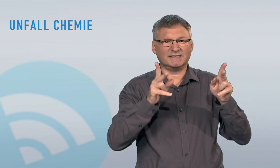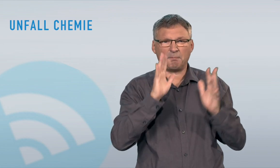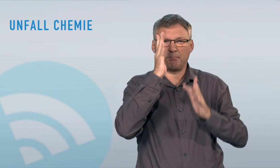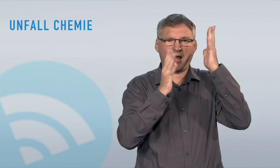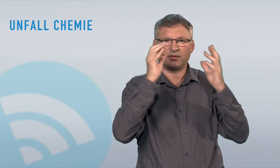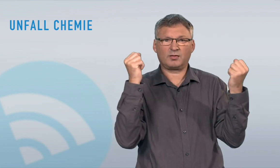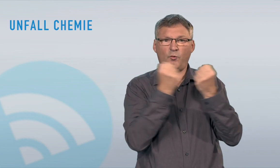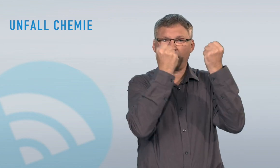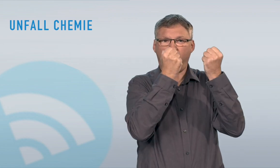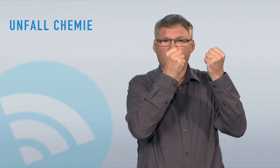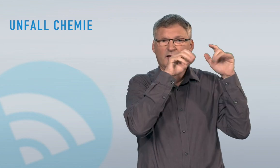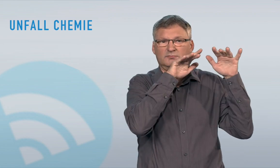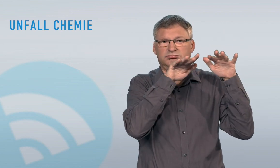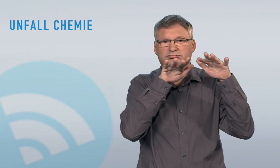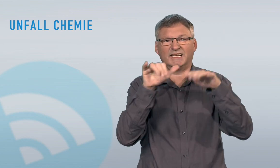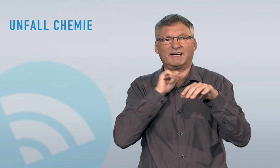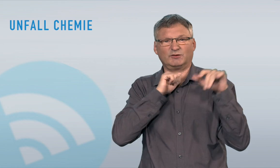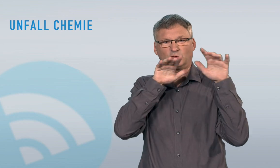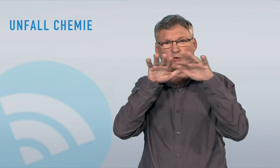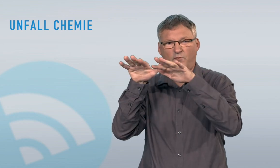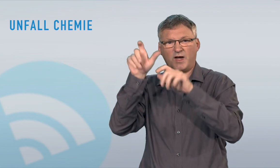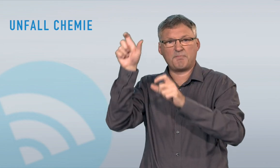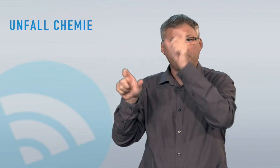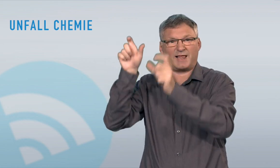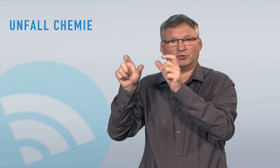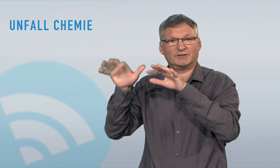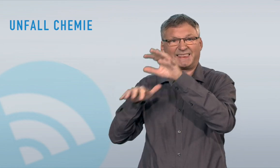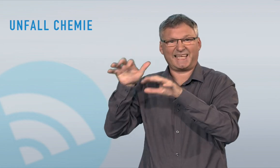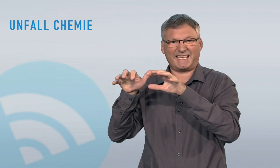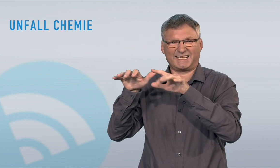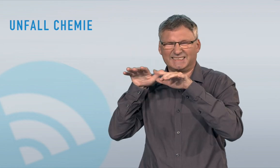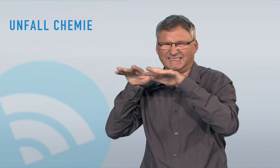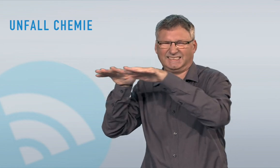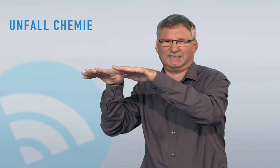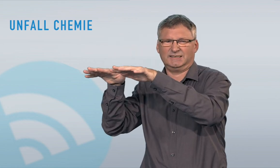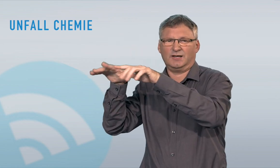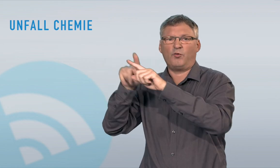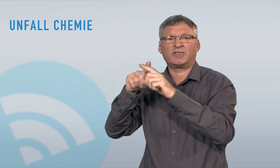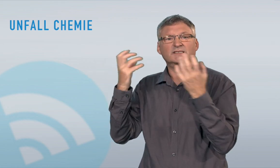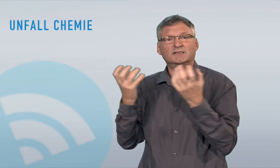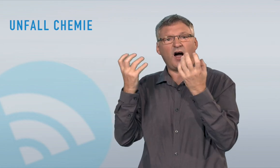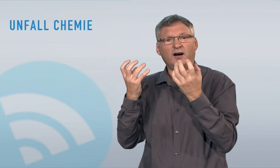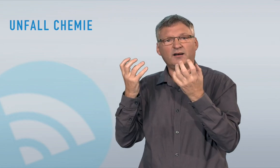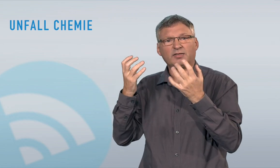können giftige Substanzen austreten und zu erheblichen Einwirkungen ausserhalb des Betriebsareals führen. Bei einem solchen Ereignis können chemische Stoffe in so grossen Mengen ins Freie gelangen,